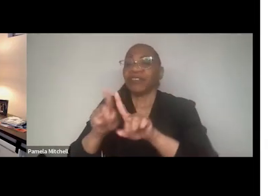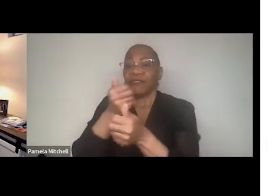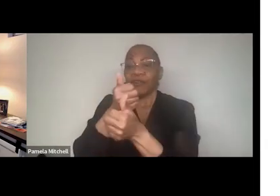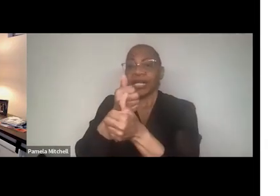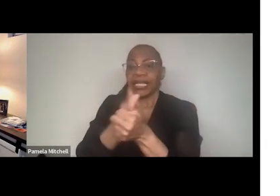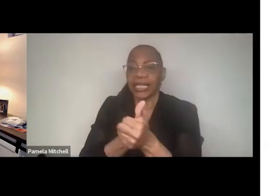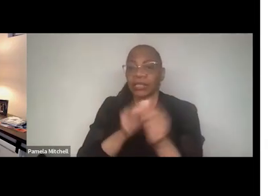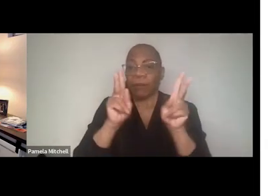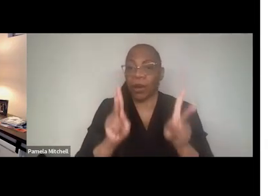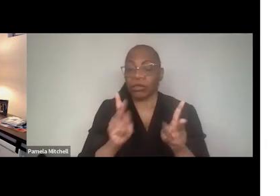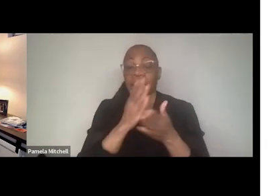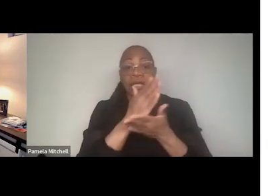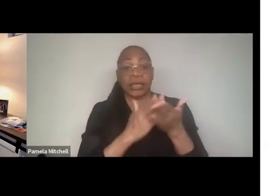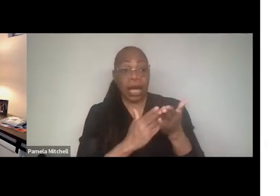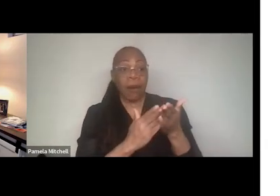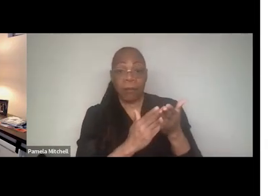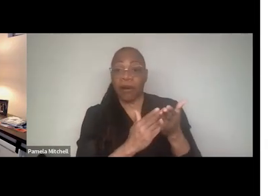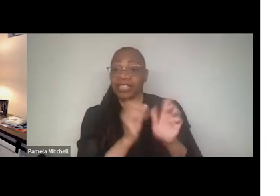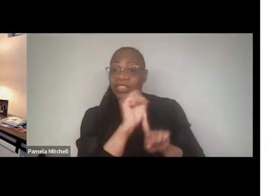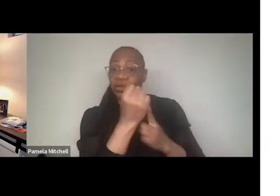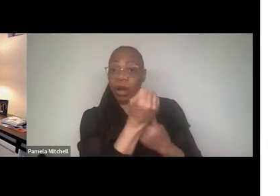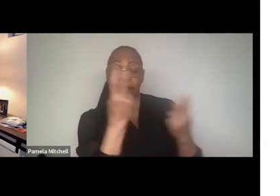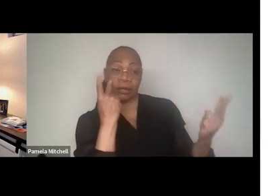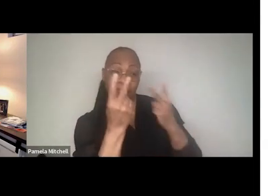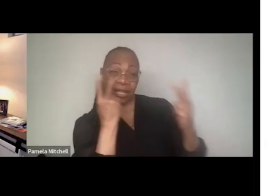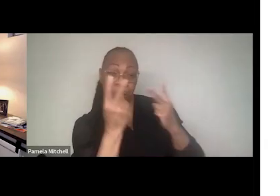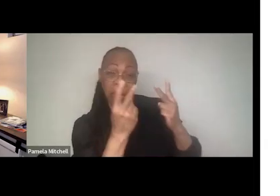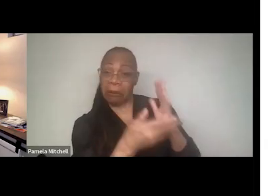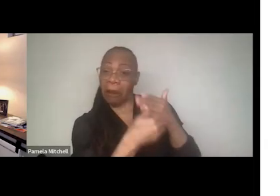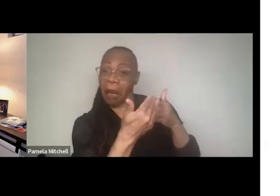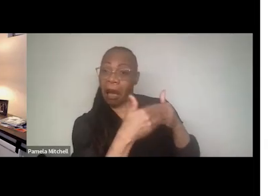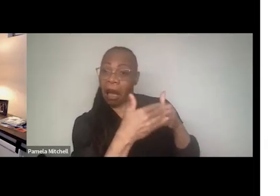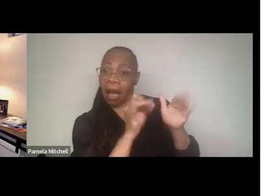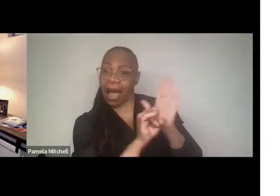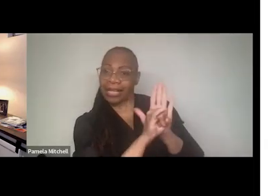Algunos son más visibles y fáciles de identificar temprano después de la lesión, y muchos son invisibles,